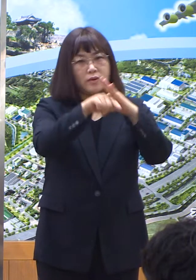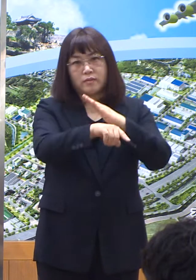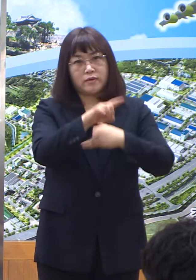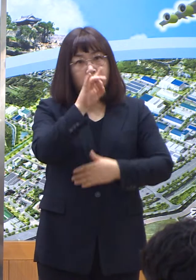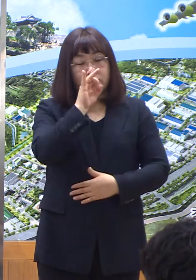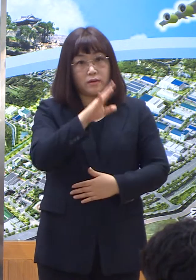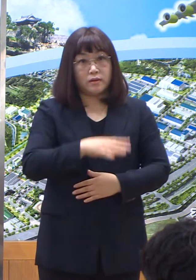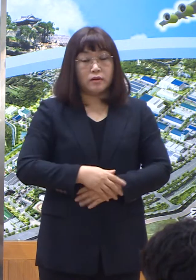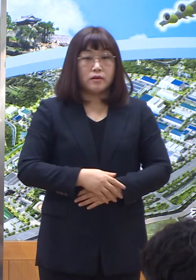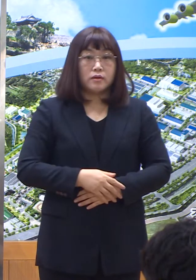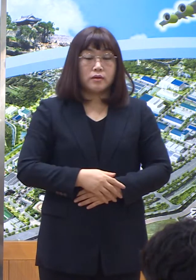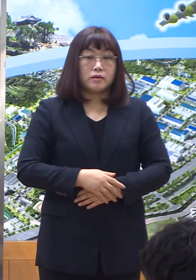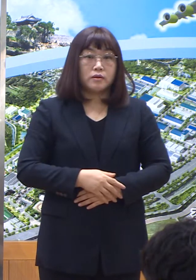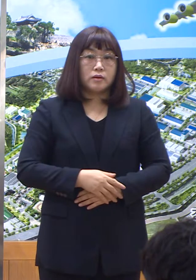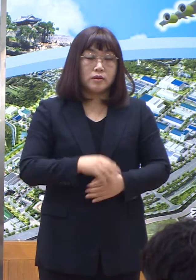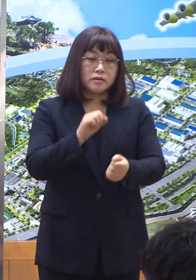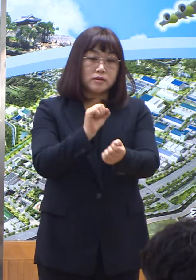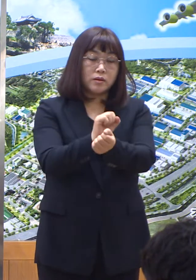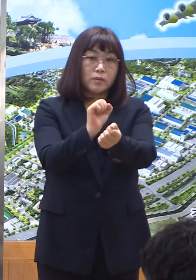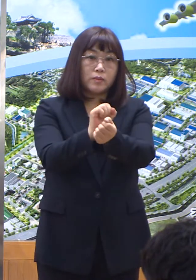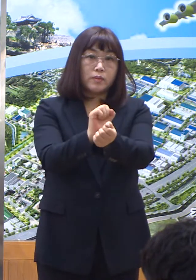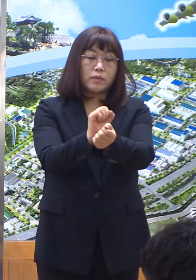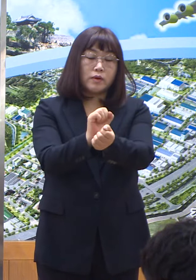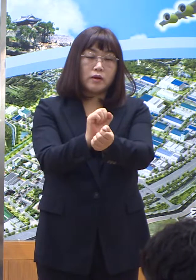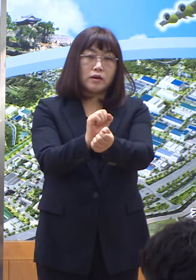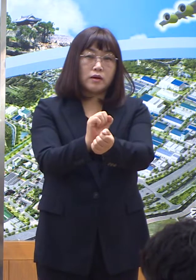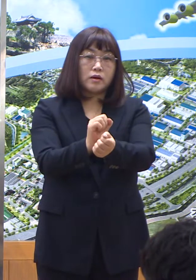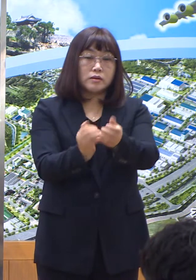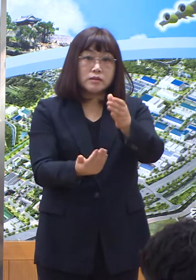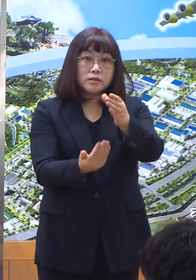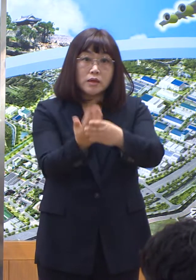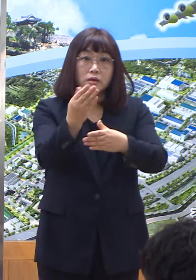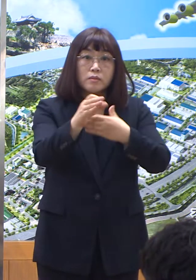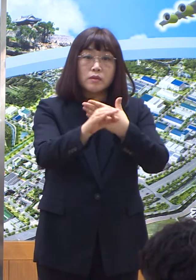요양병원은 감염 전파가 발생할 경우